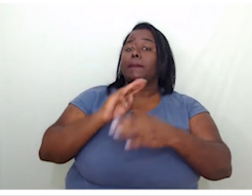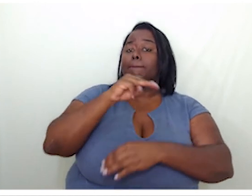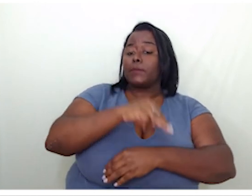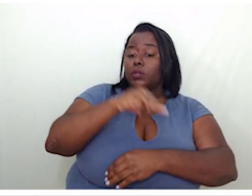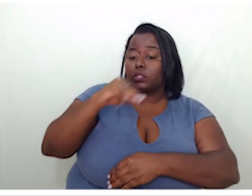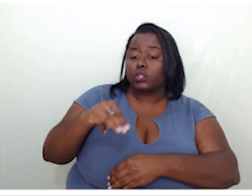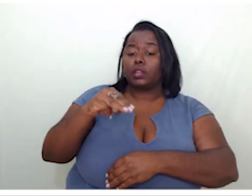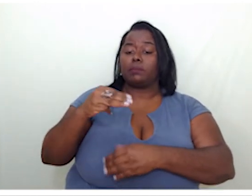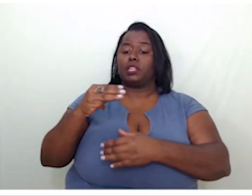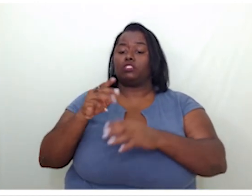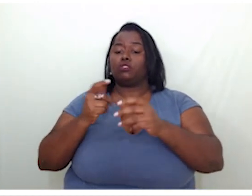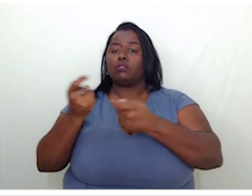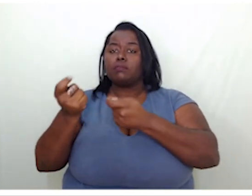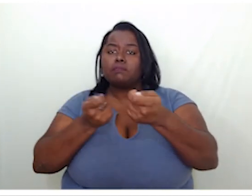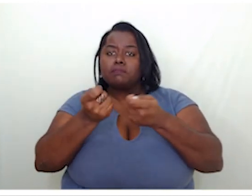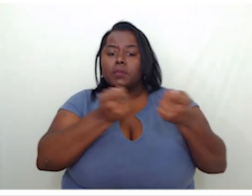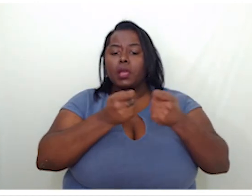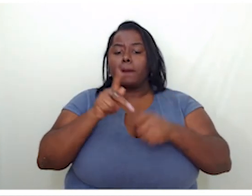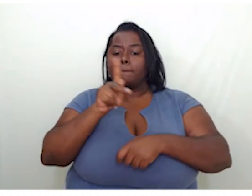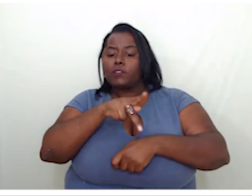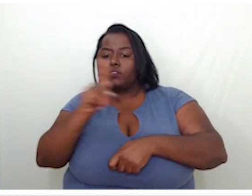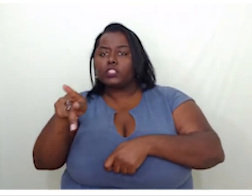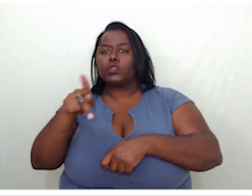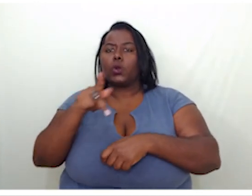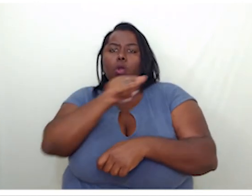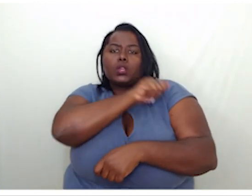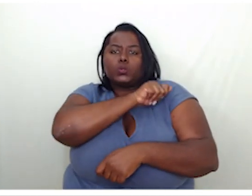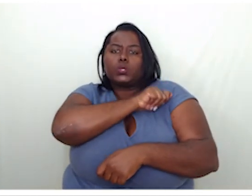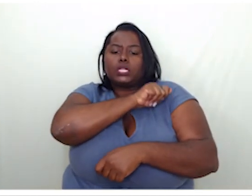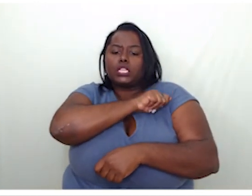teniendo un equilibrio para orientar lo suficiente, pero no demasiado.